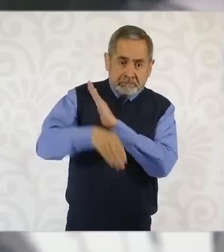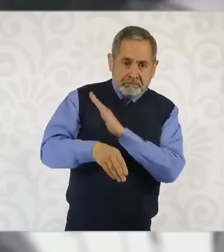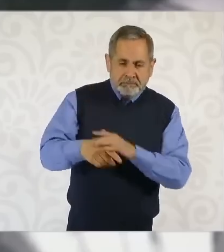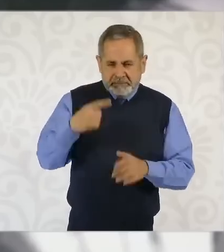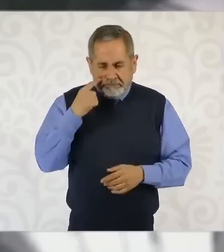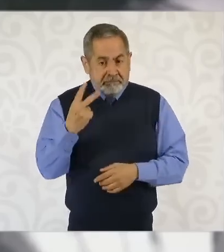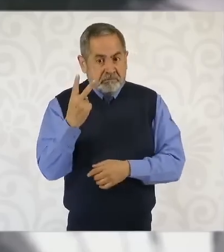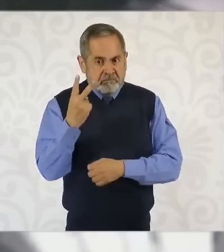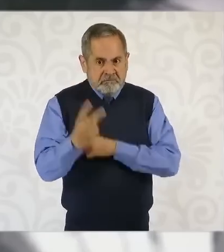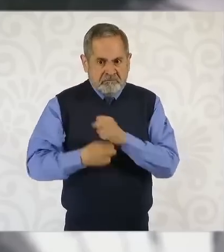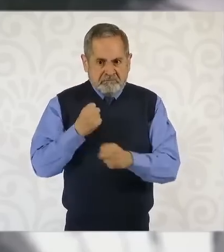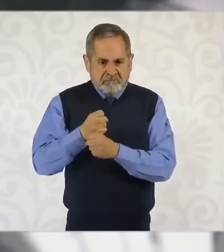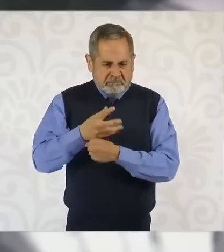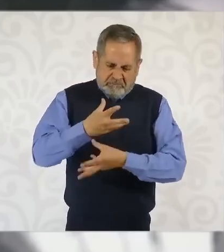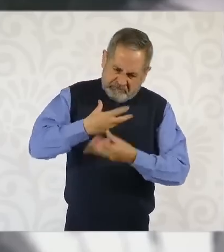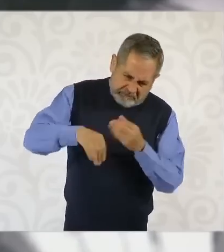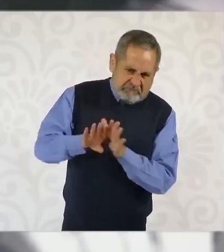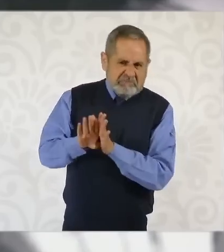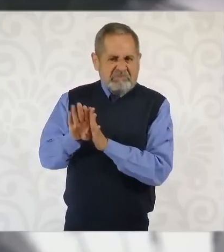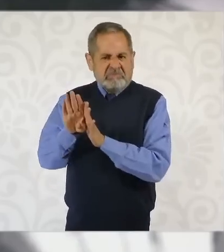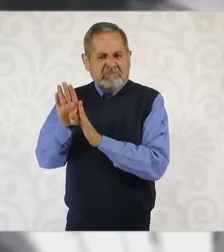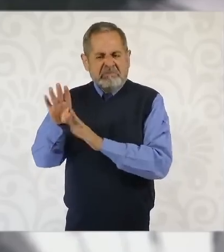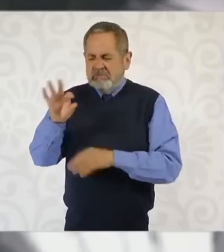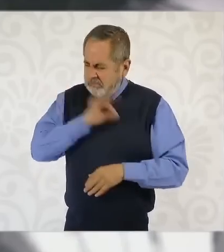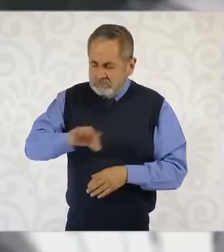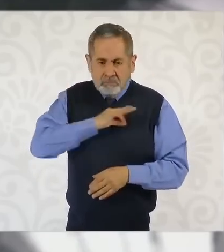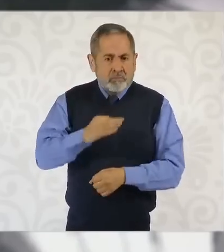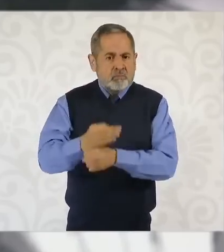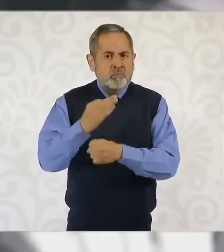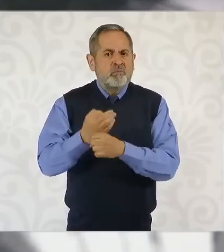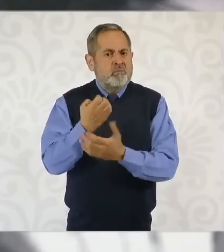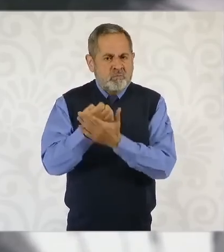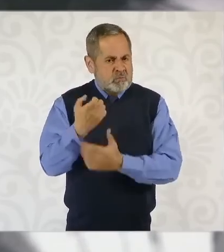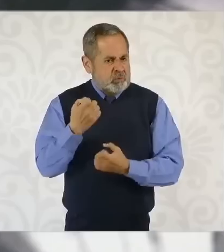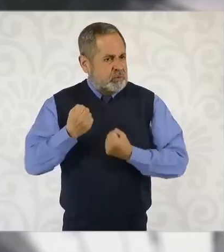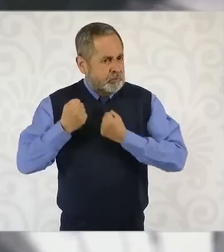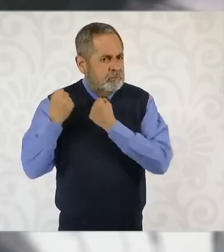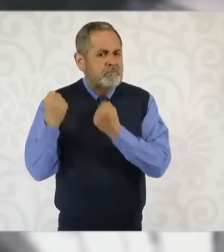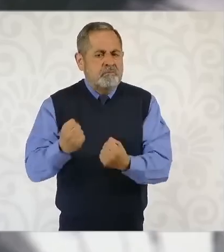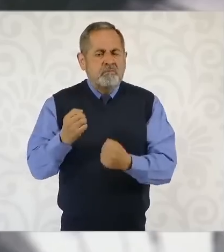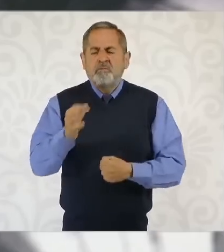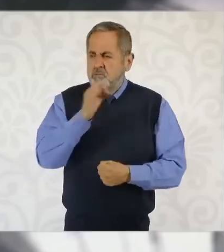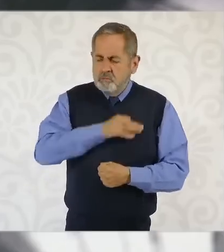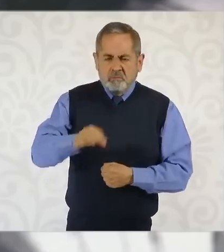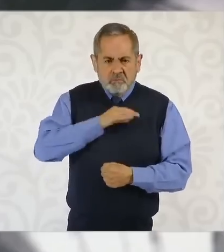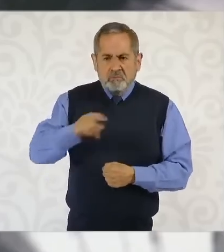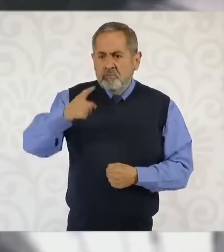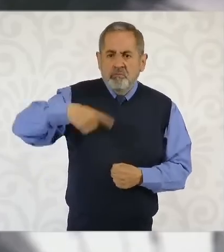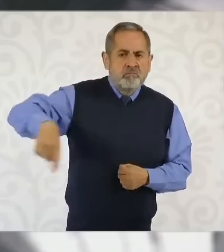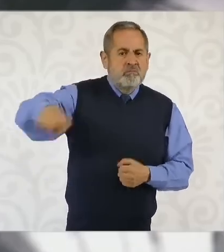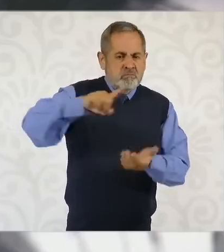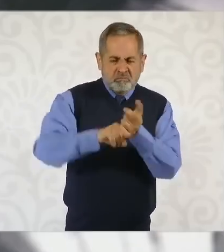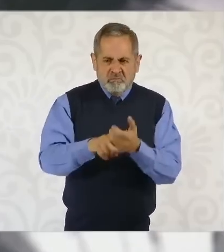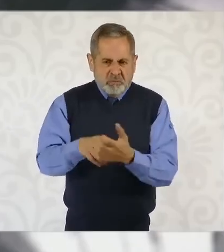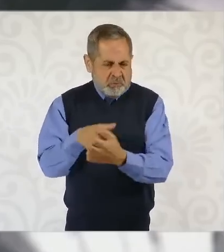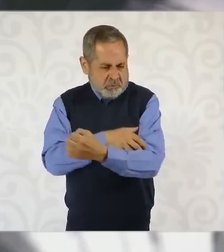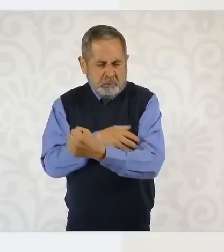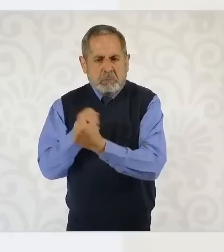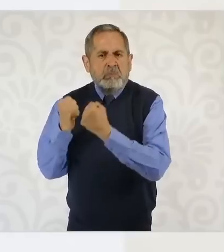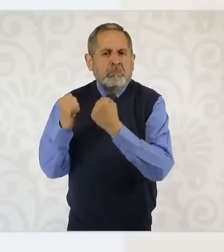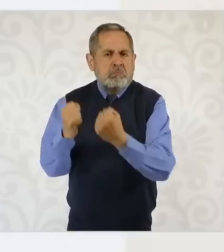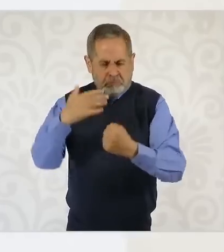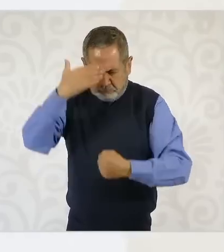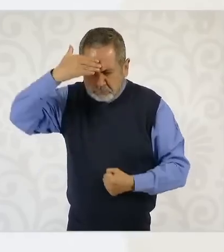levantamos tenemos una economía fuerte y sobre todo un pueblo empoderado consciente que se ha